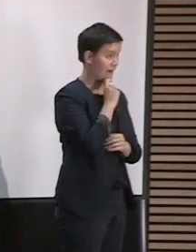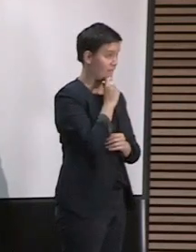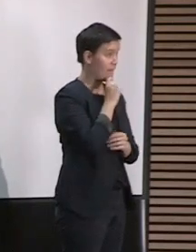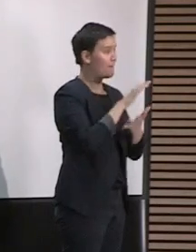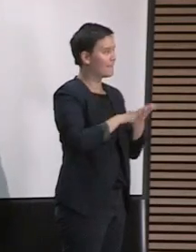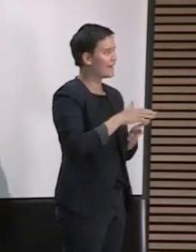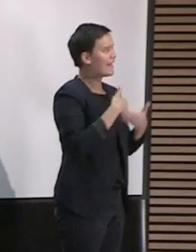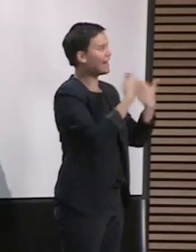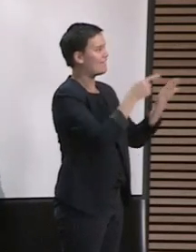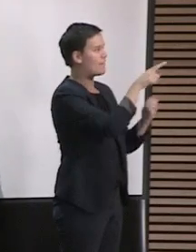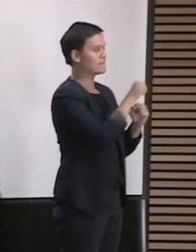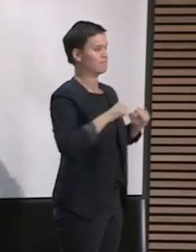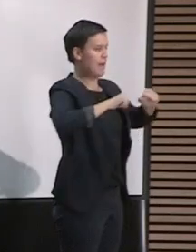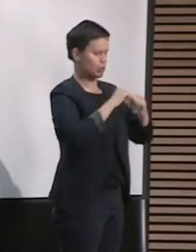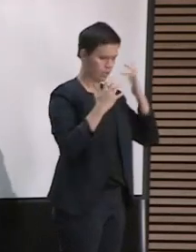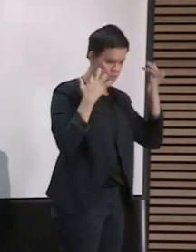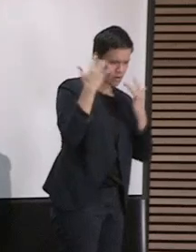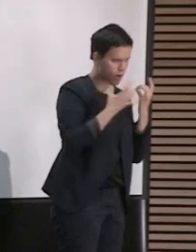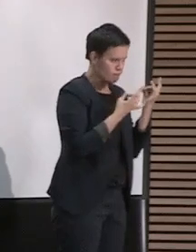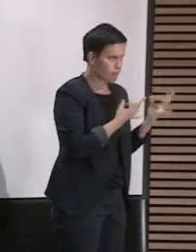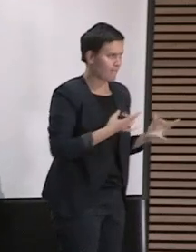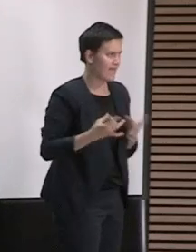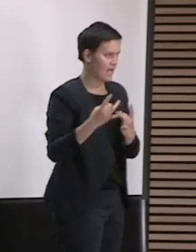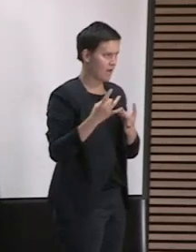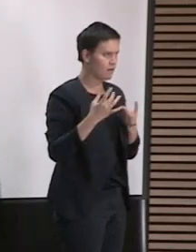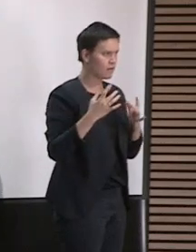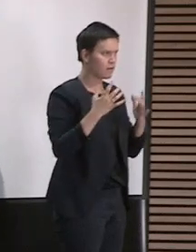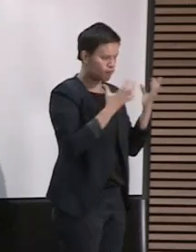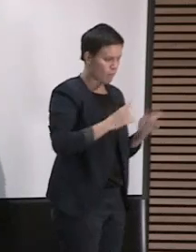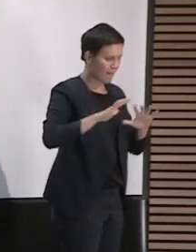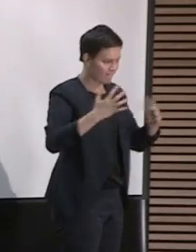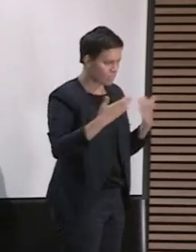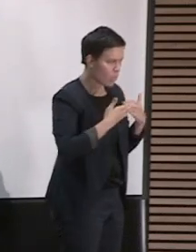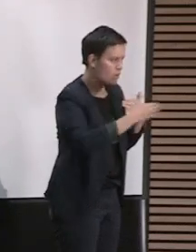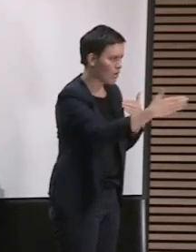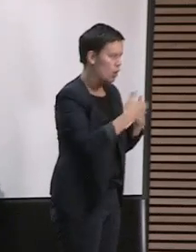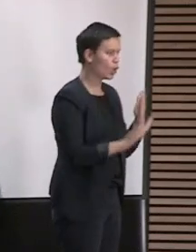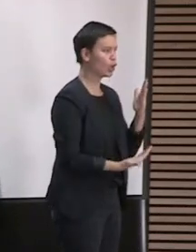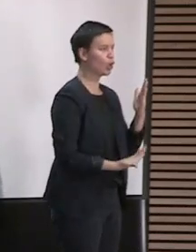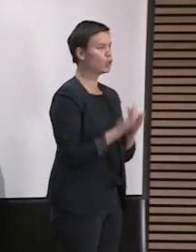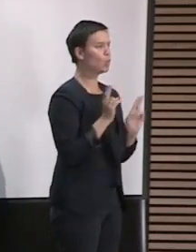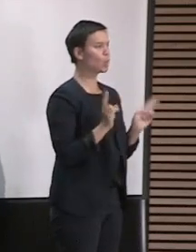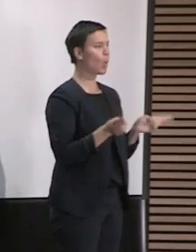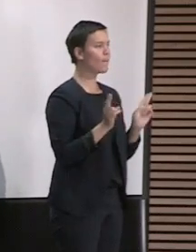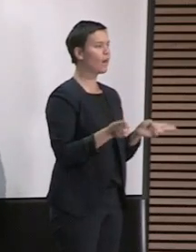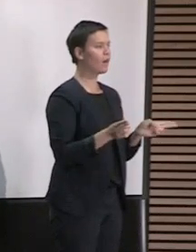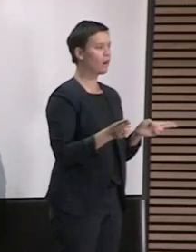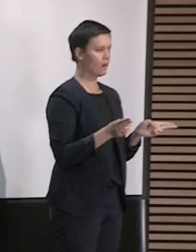nga kaimahi te wa ki te